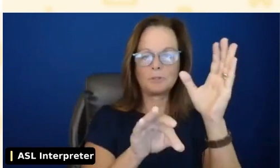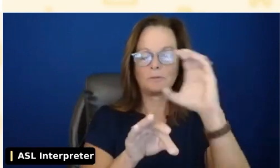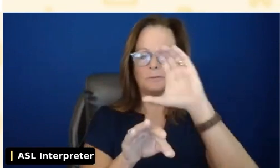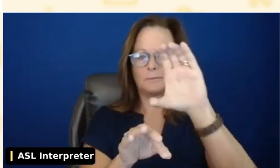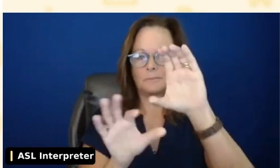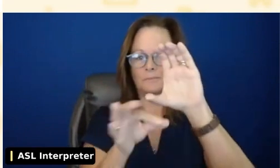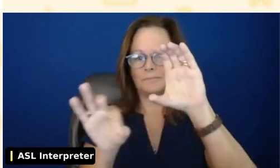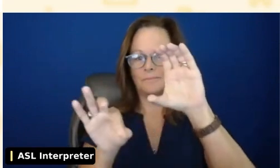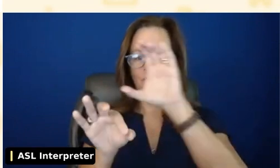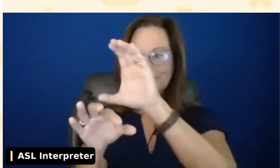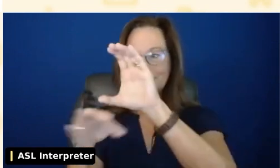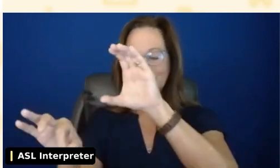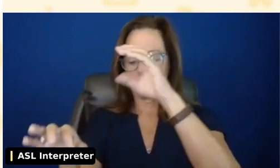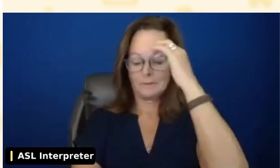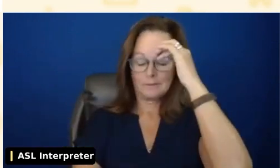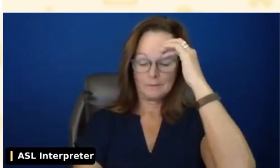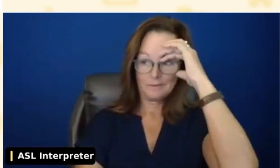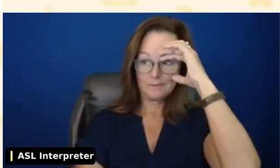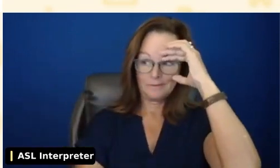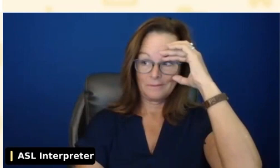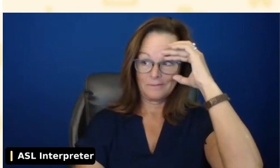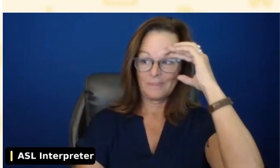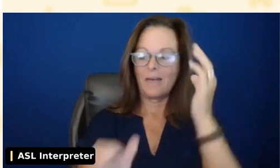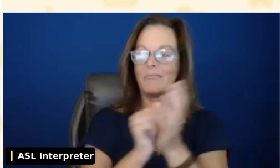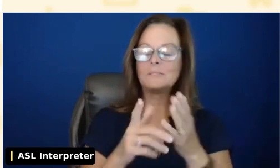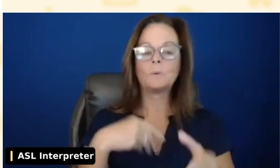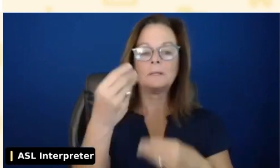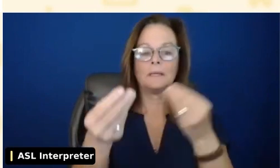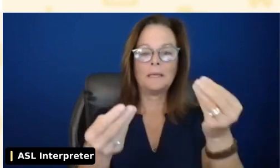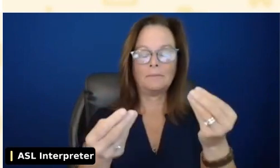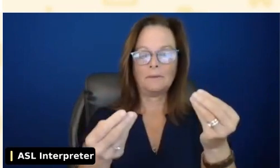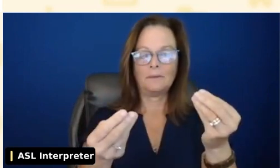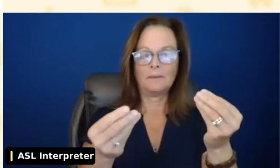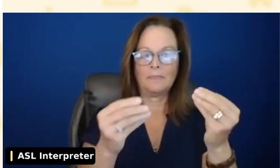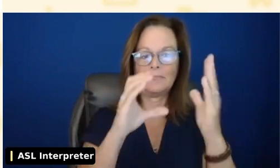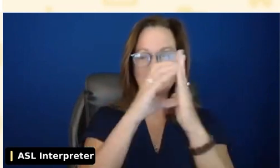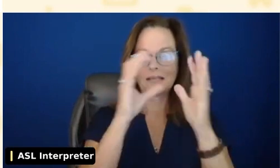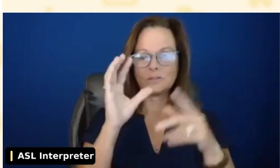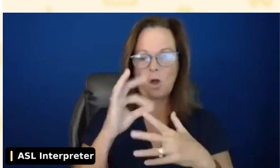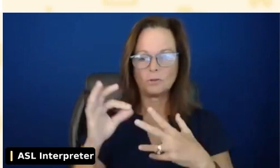que daría una alternativa de texto a la imagen. Fue un truco, no fue bonito.